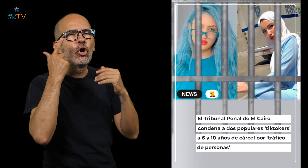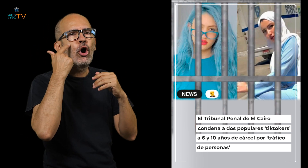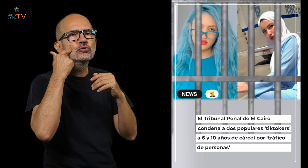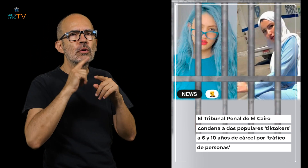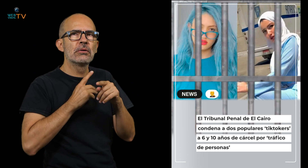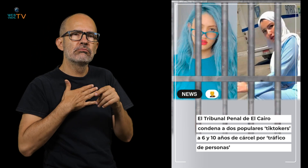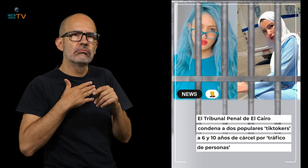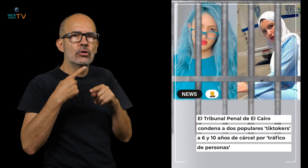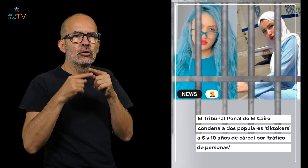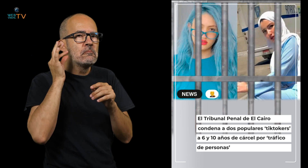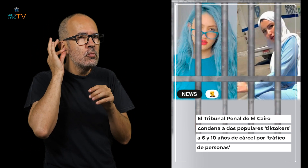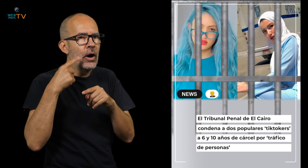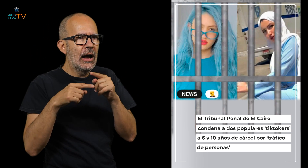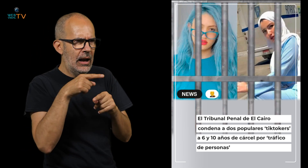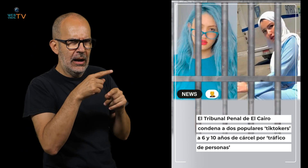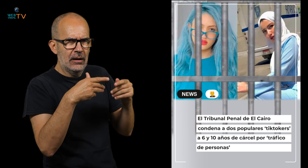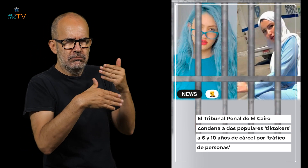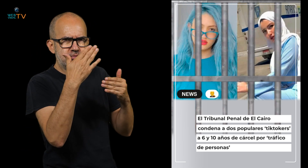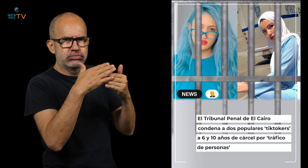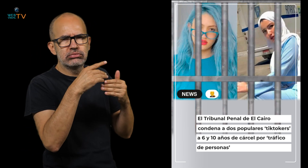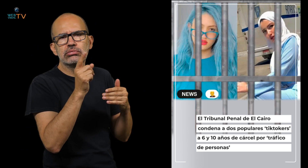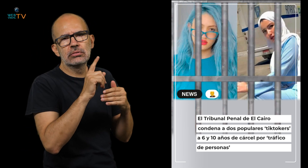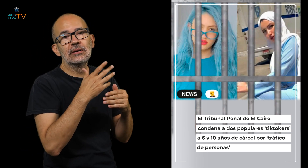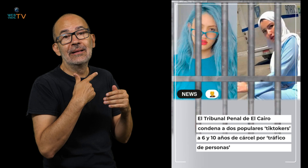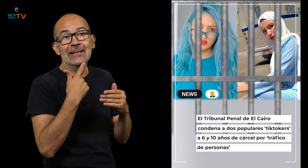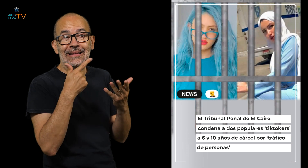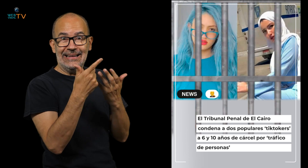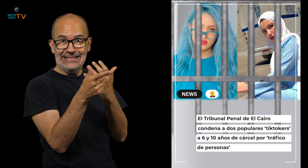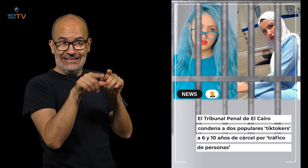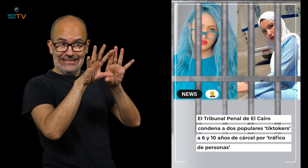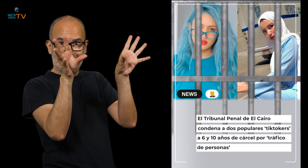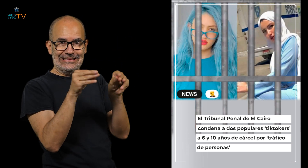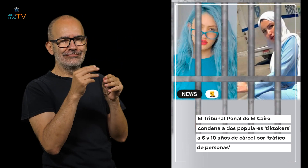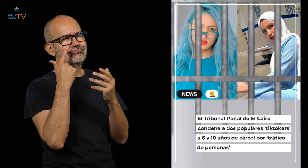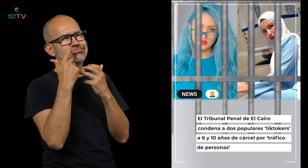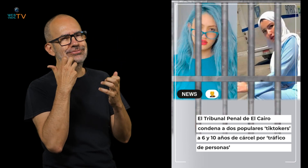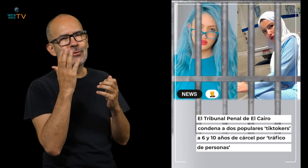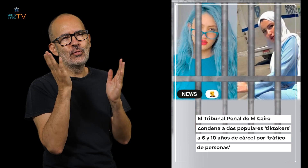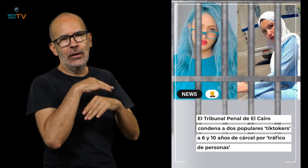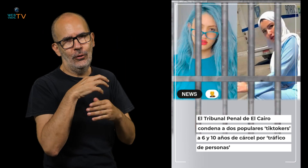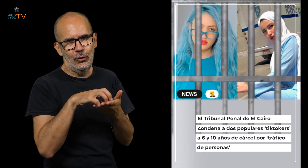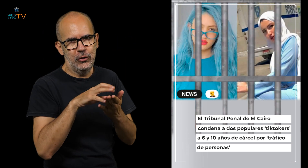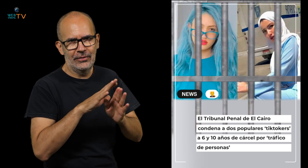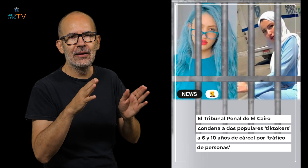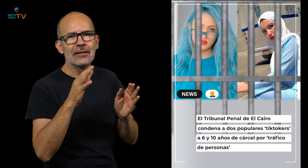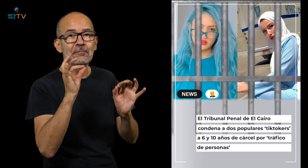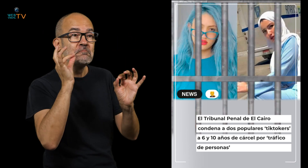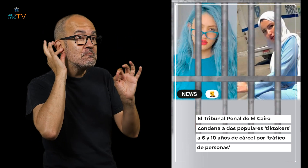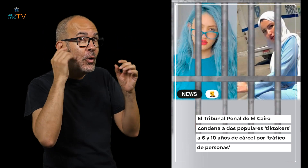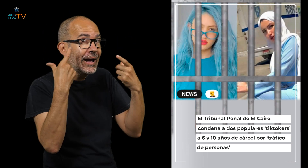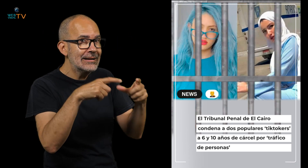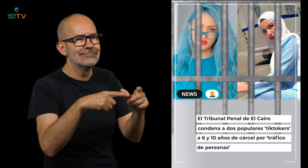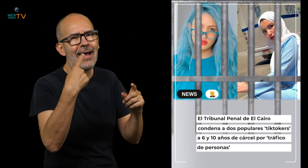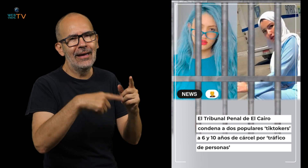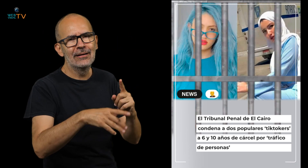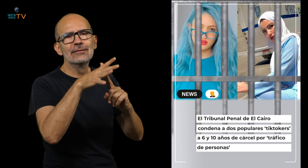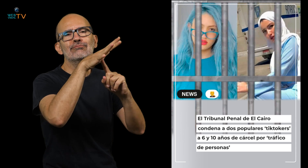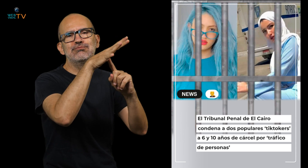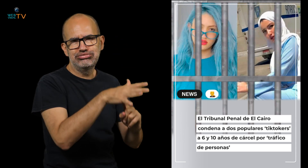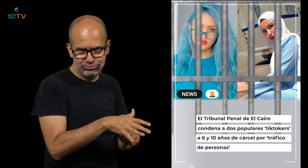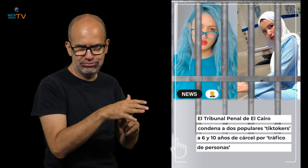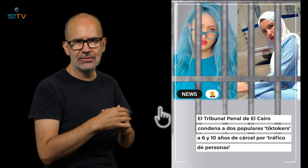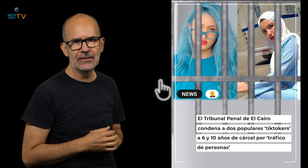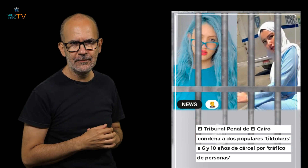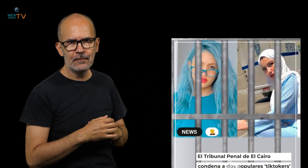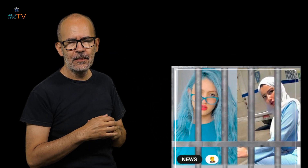por las autoridades egipcias. Sin duda, un claro caso de discriminación hacia las mujeres.